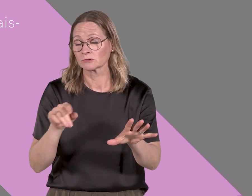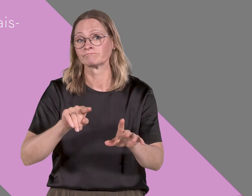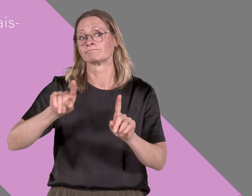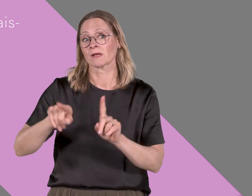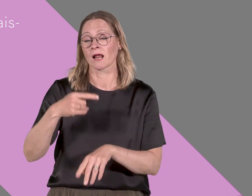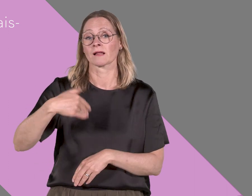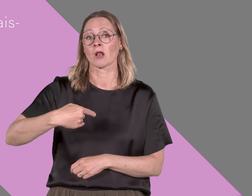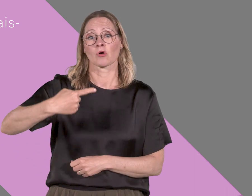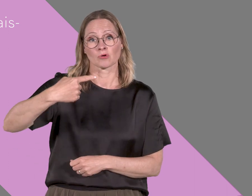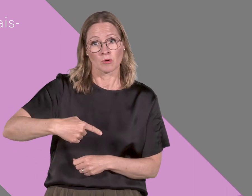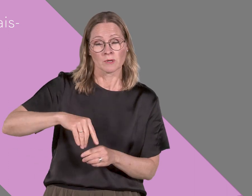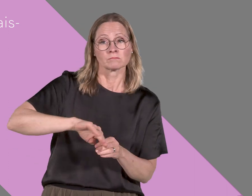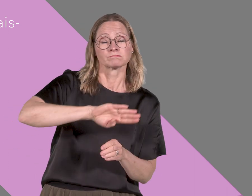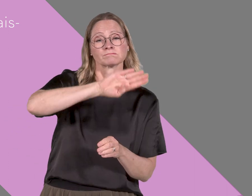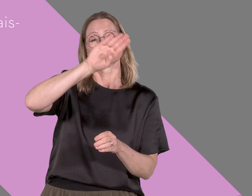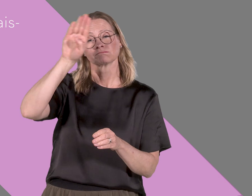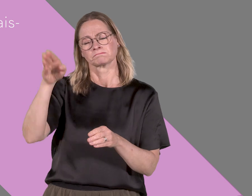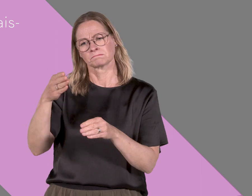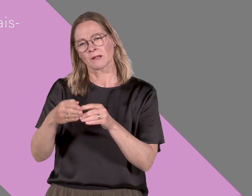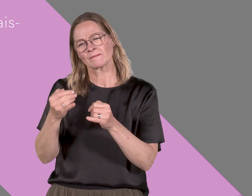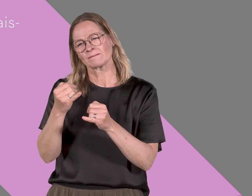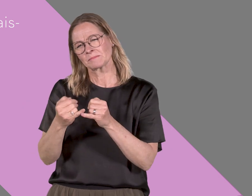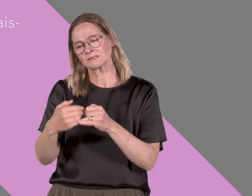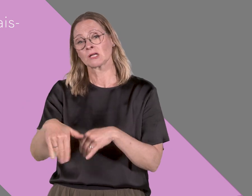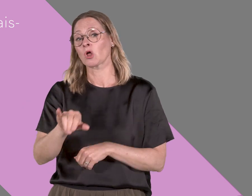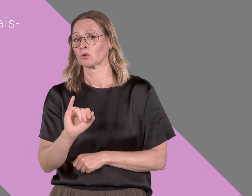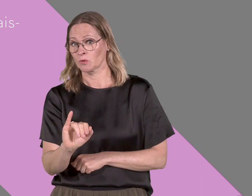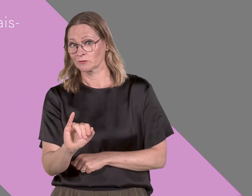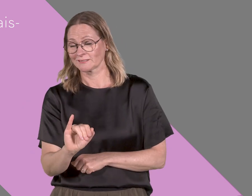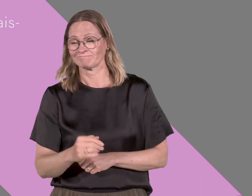joka alkaa kello 10.00 ja päättyy viimeistään kello 18.00.